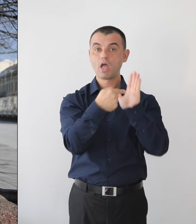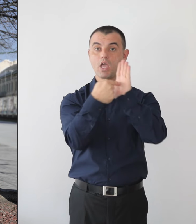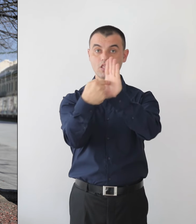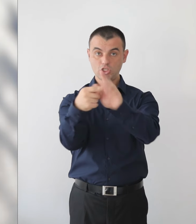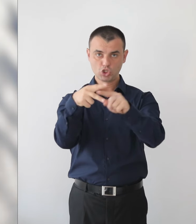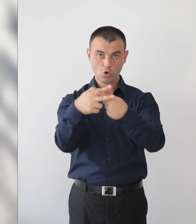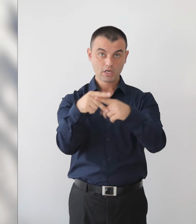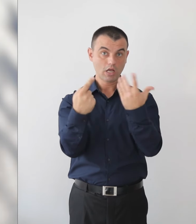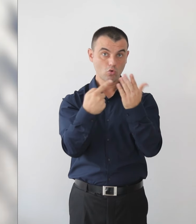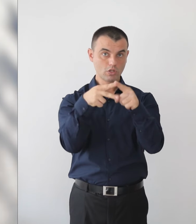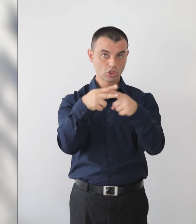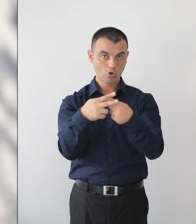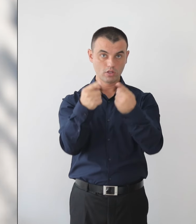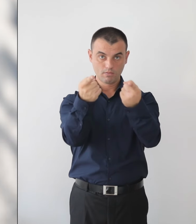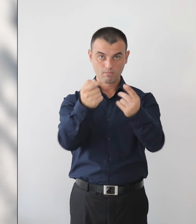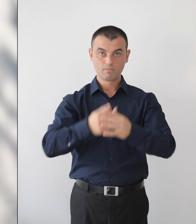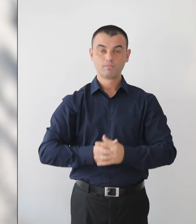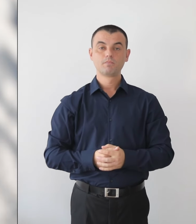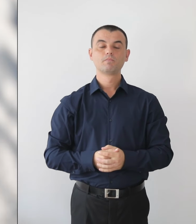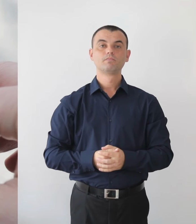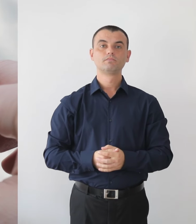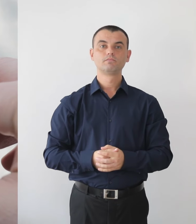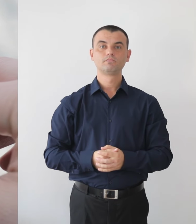Това е демонстрация, как да го направите.